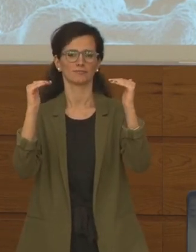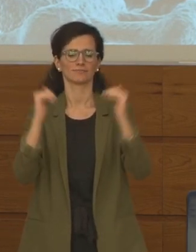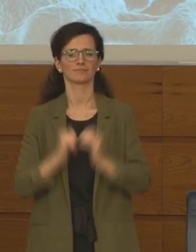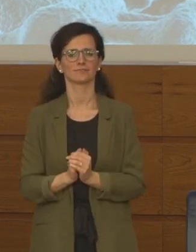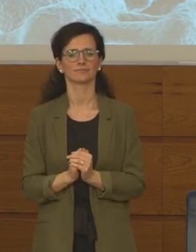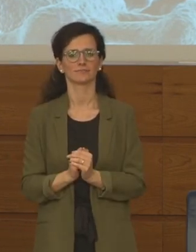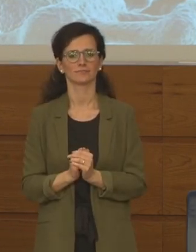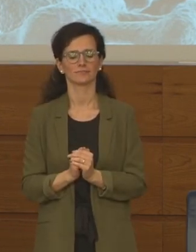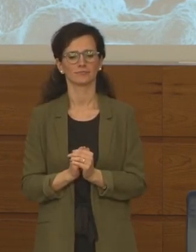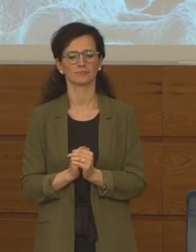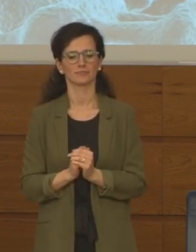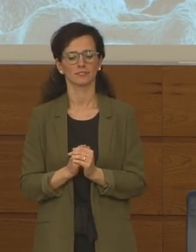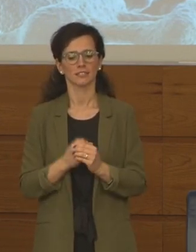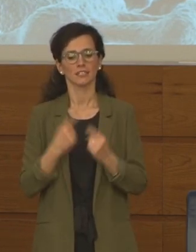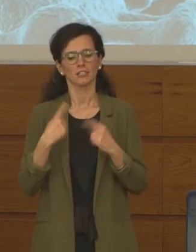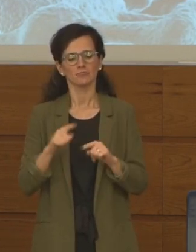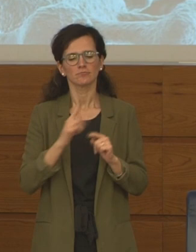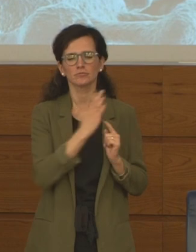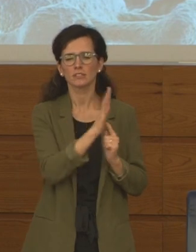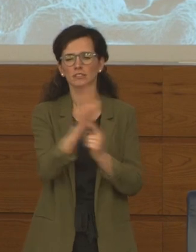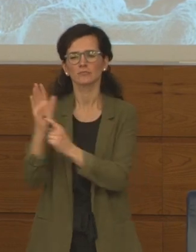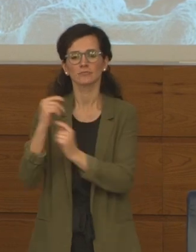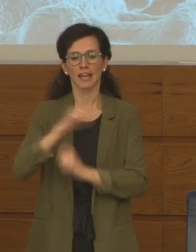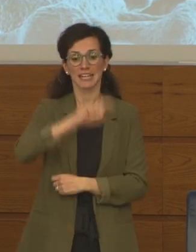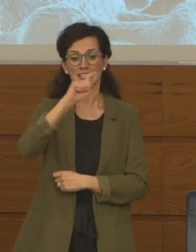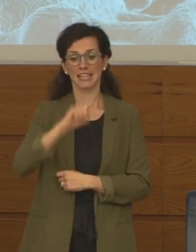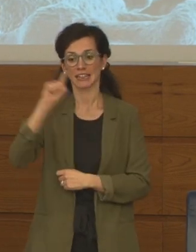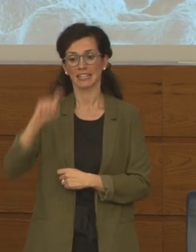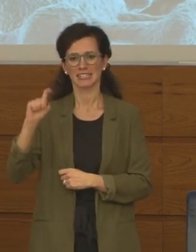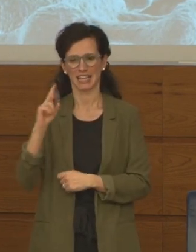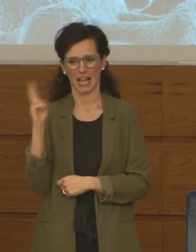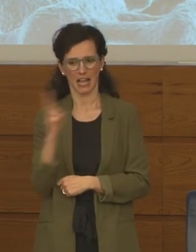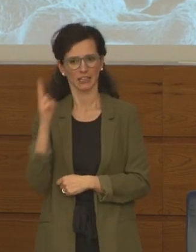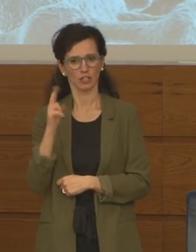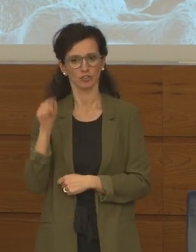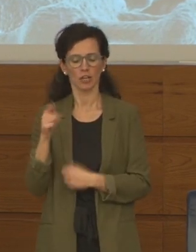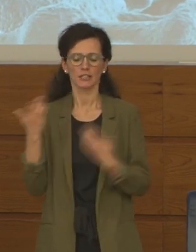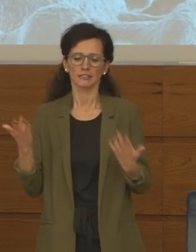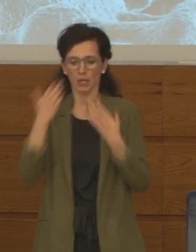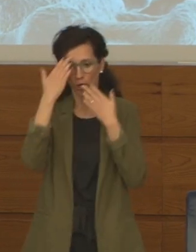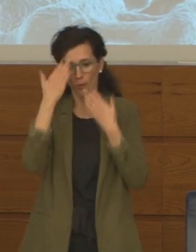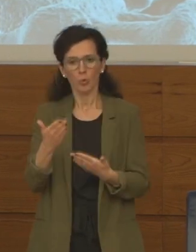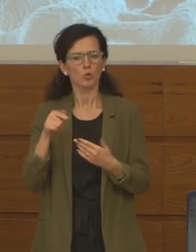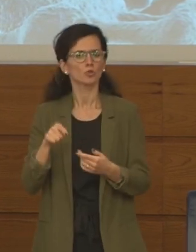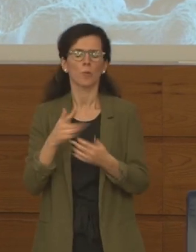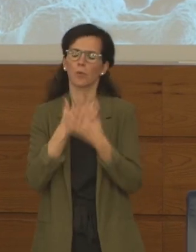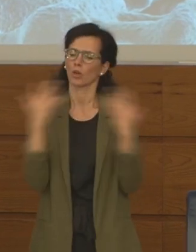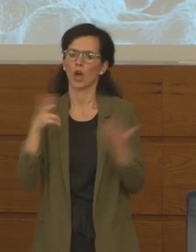anche dalla statistica dei decessi che purtroppo si conferma e qui però vorrei